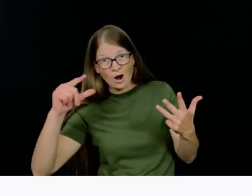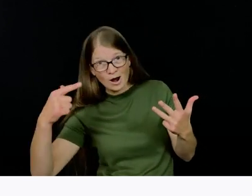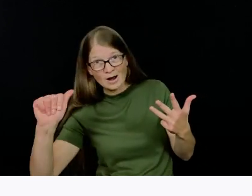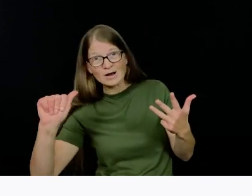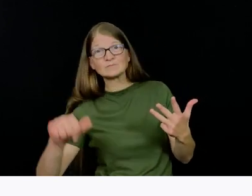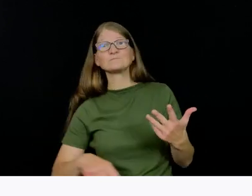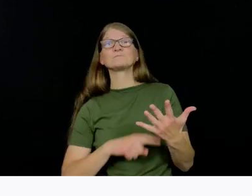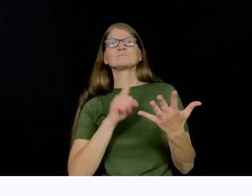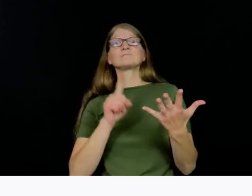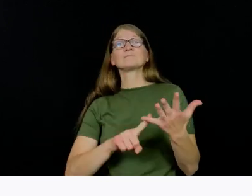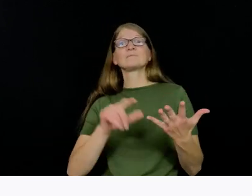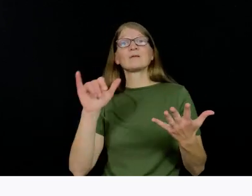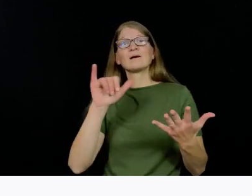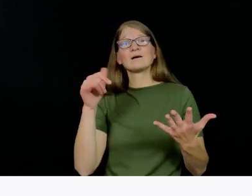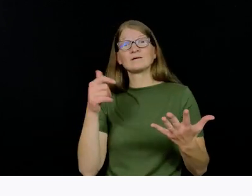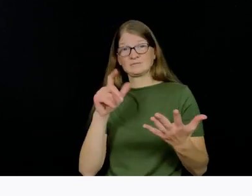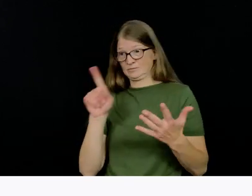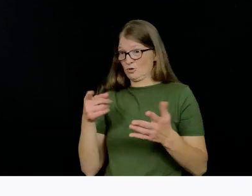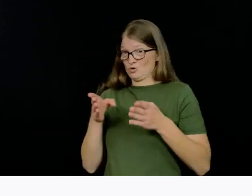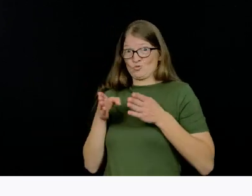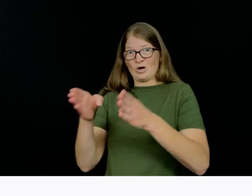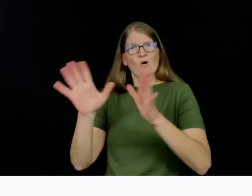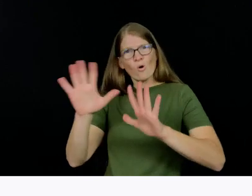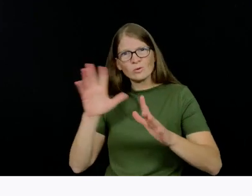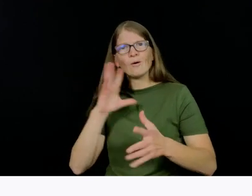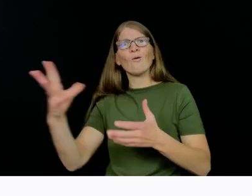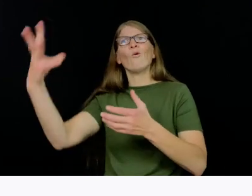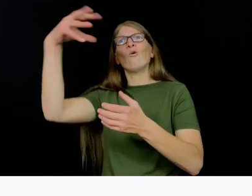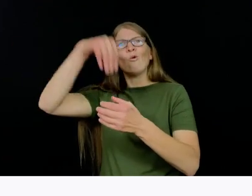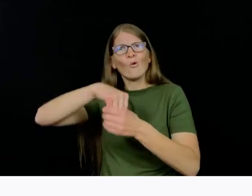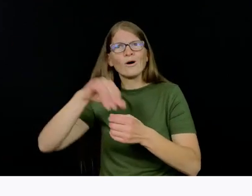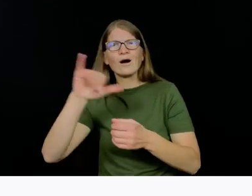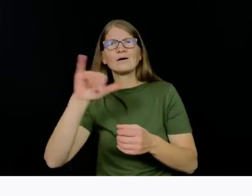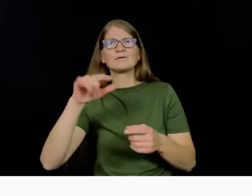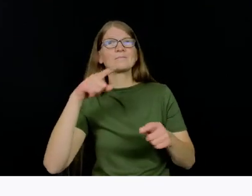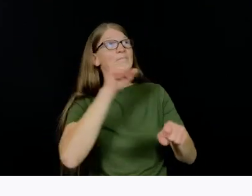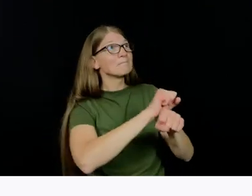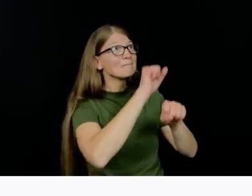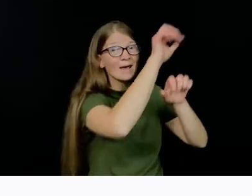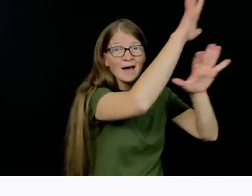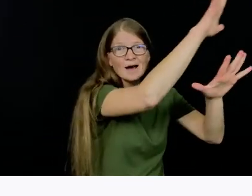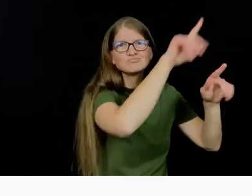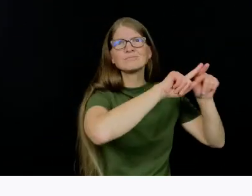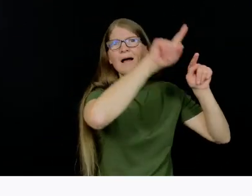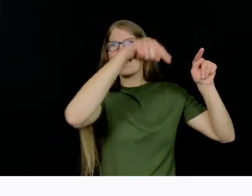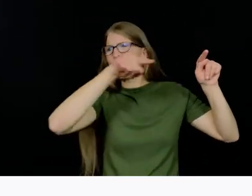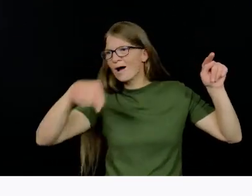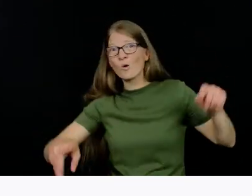من الاستكشاف الافتراضي ليس لشوارعهم فحسب وإنما معسكر تسلق قمة إيفرست، والحيد المرجاني العظيم